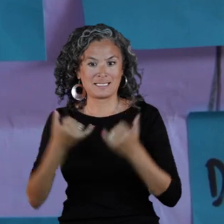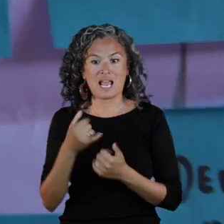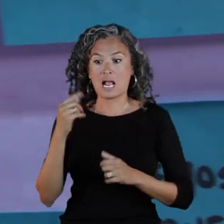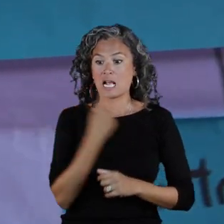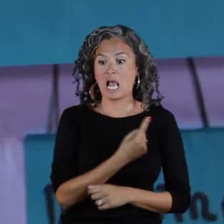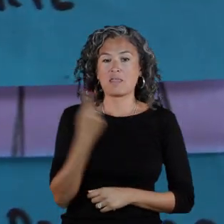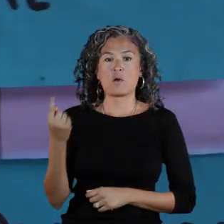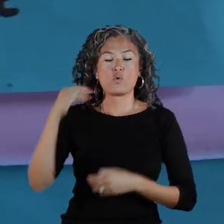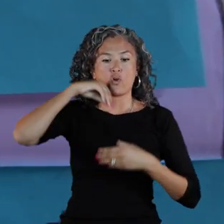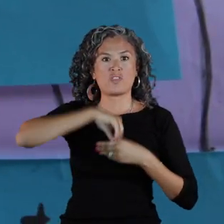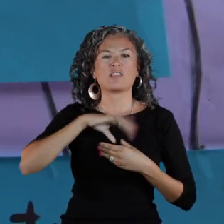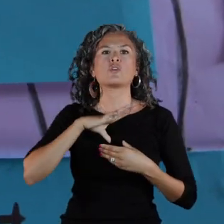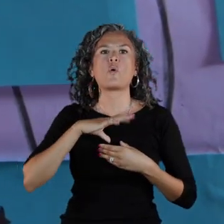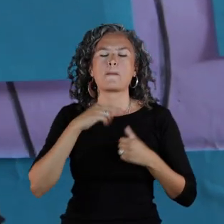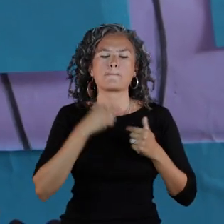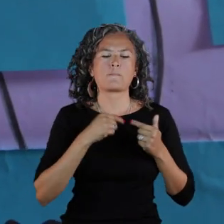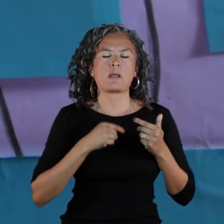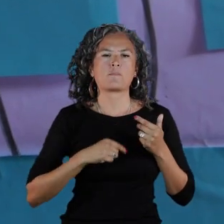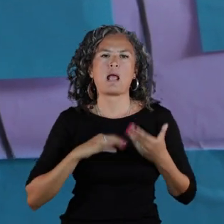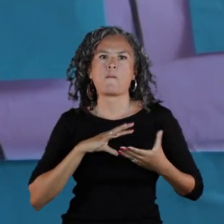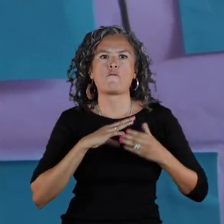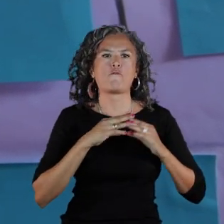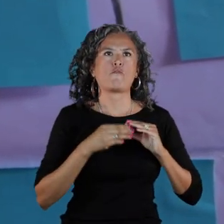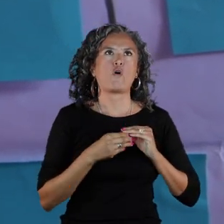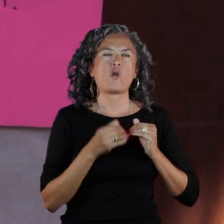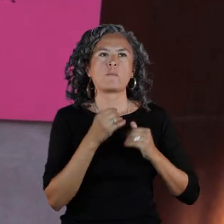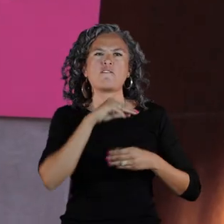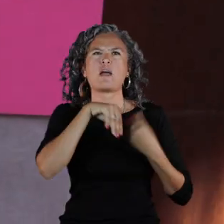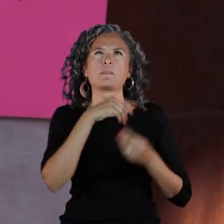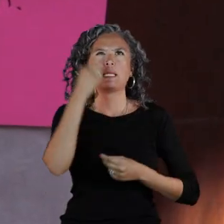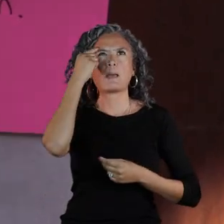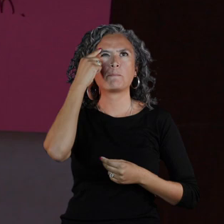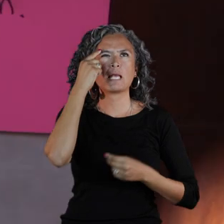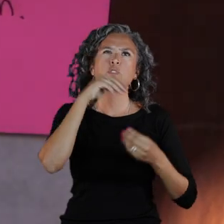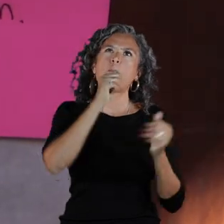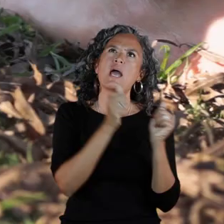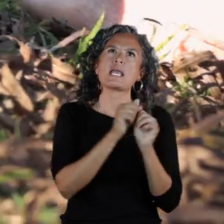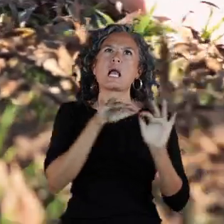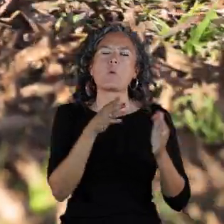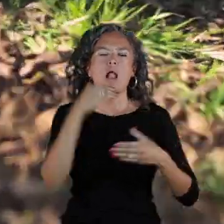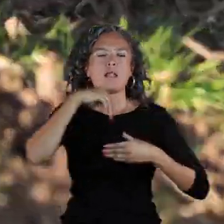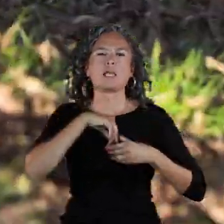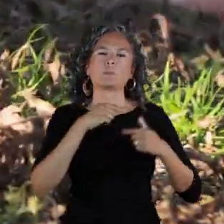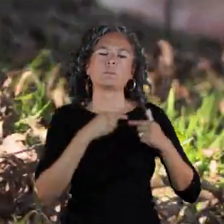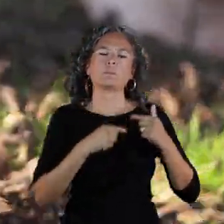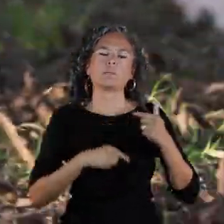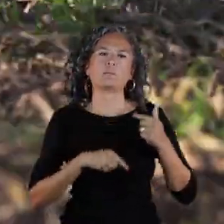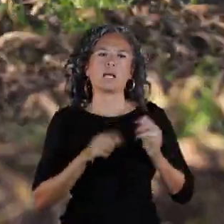Quiere decir que vienen los dos con un modelo ideal de familia, de pareja, quizás el